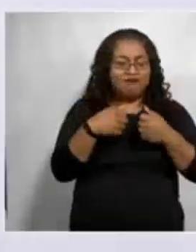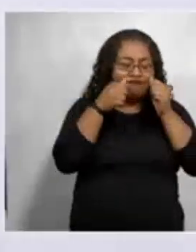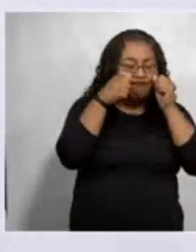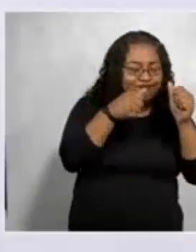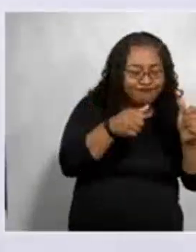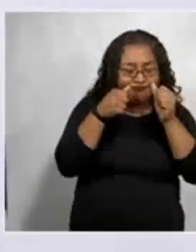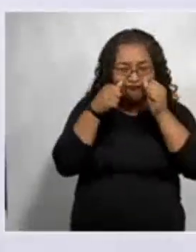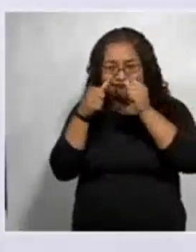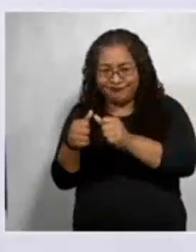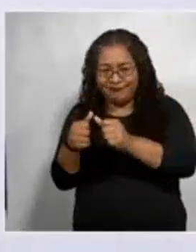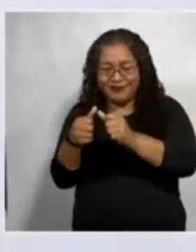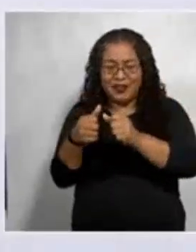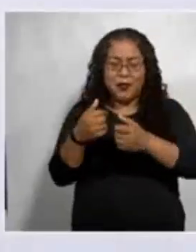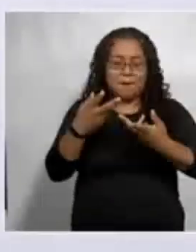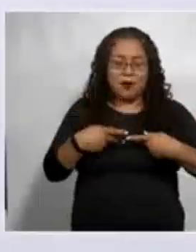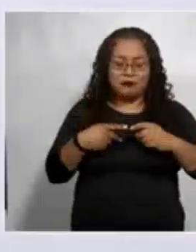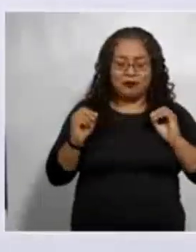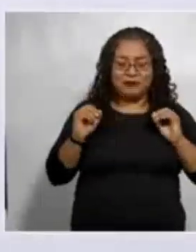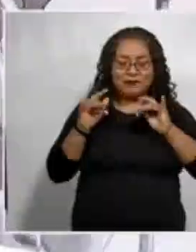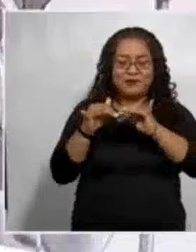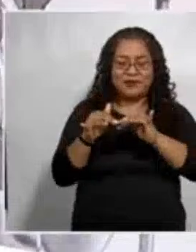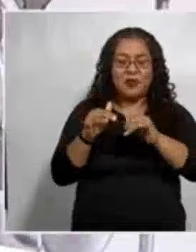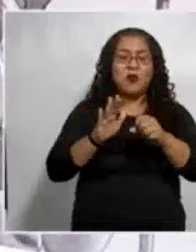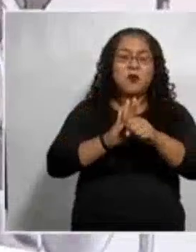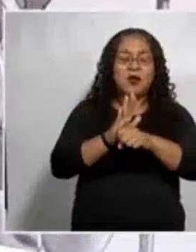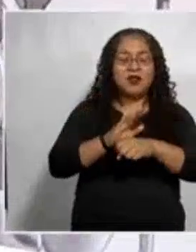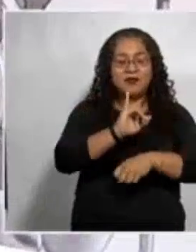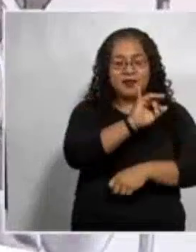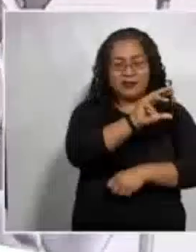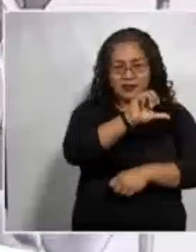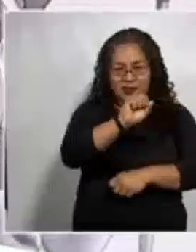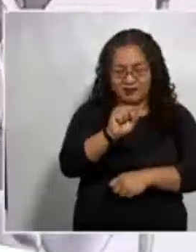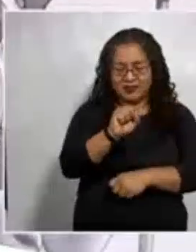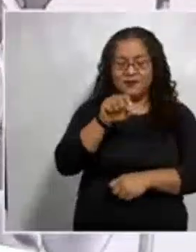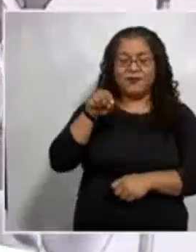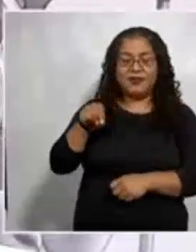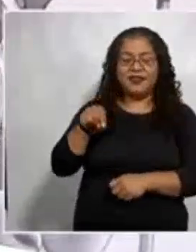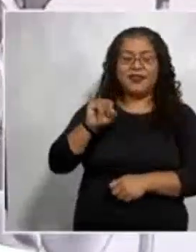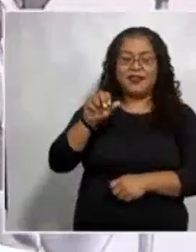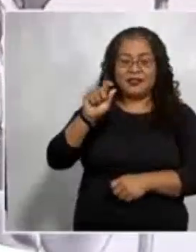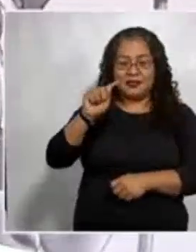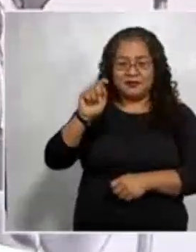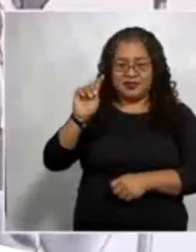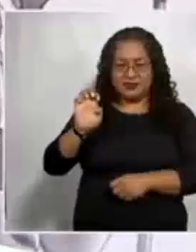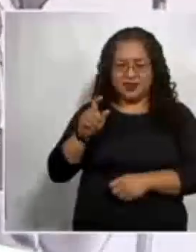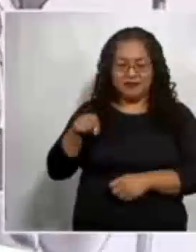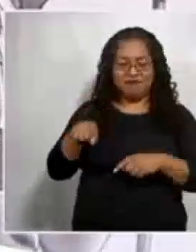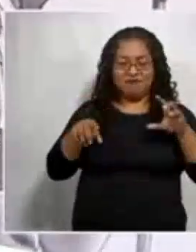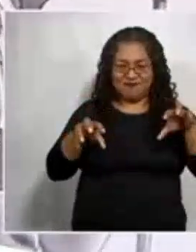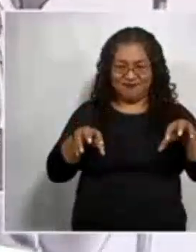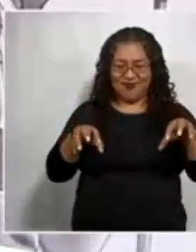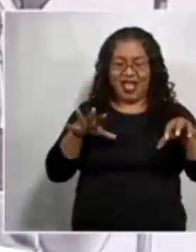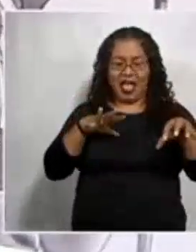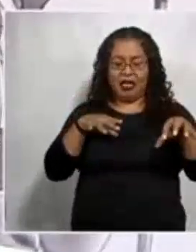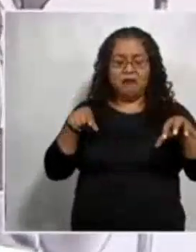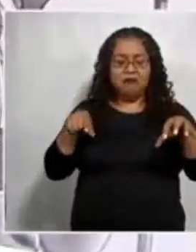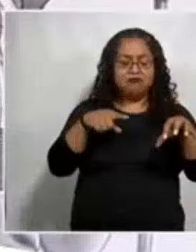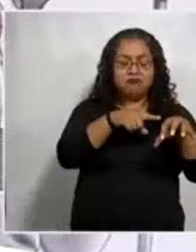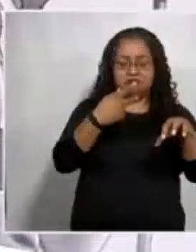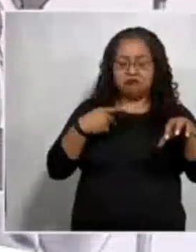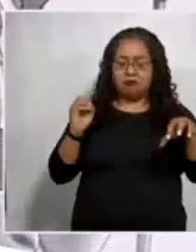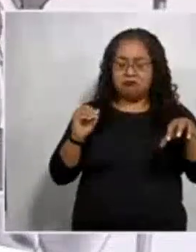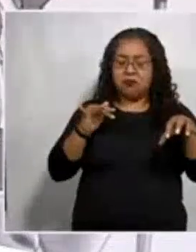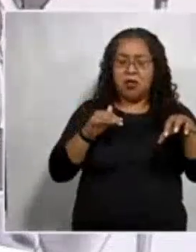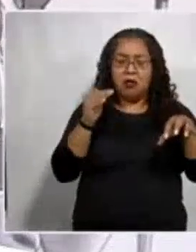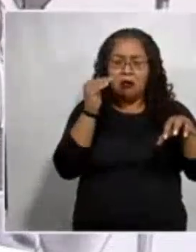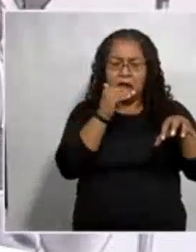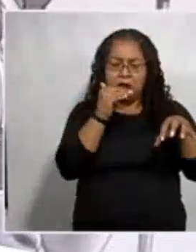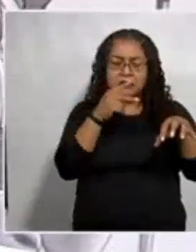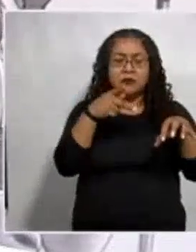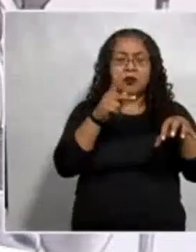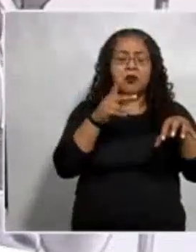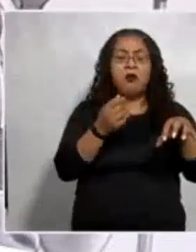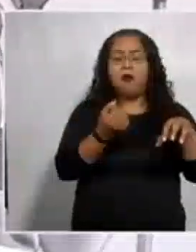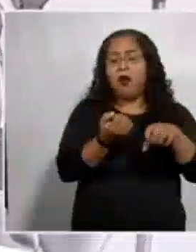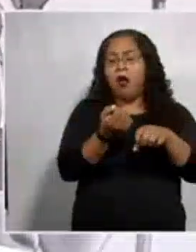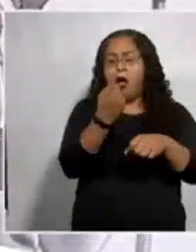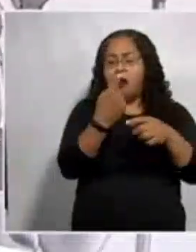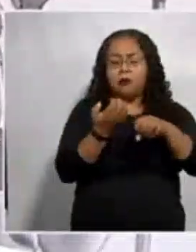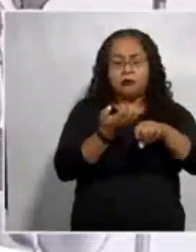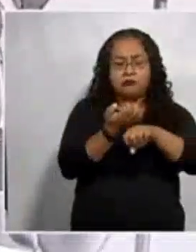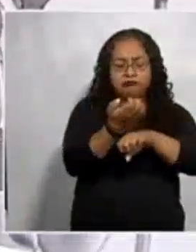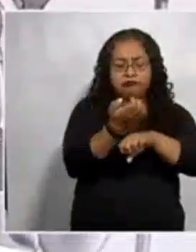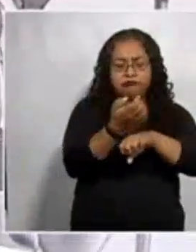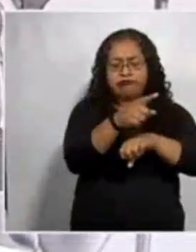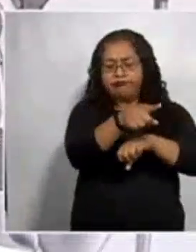el IMS y el ISTE, y algunos estados han decidido incorporarse al IMS Bienestar.